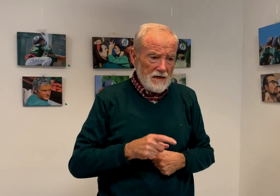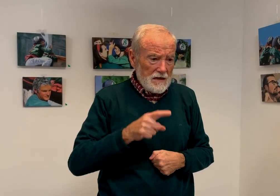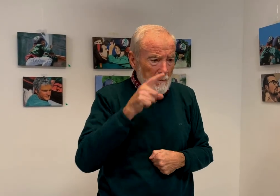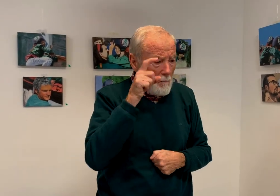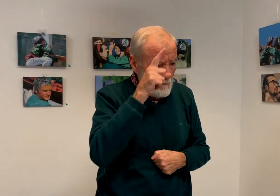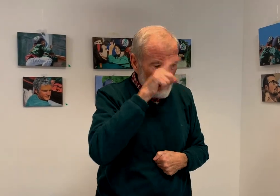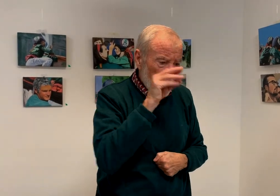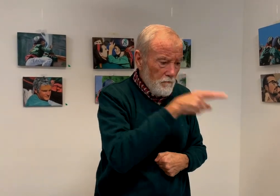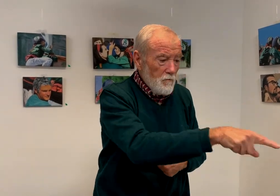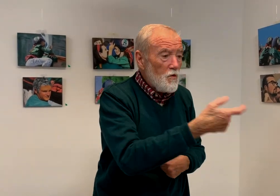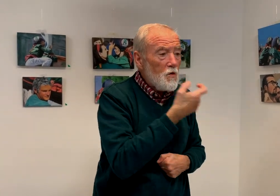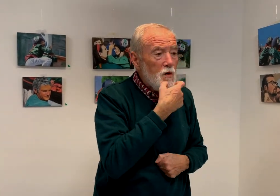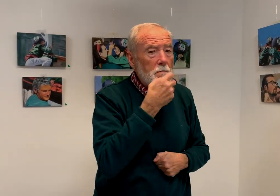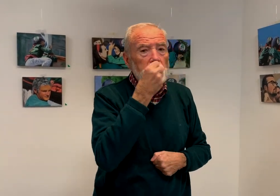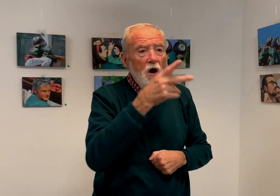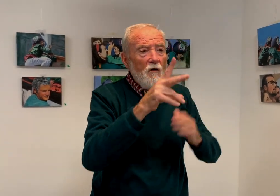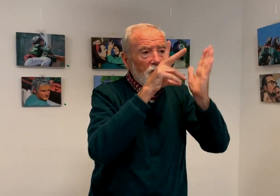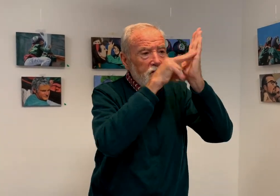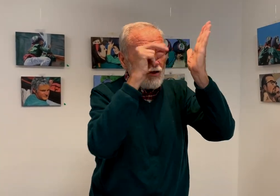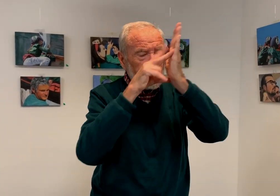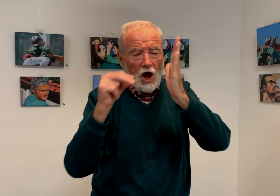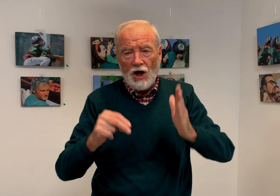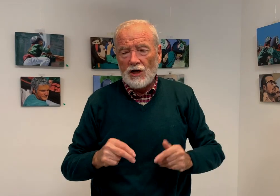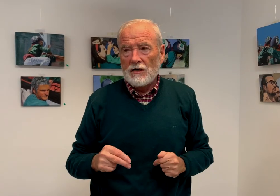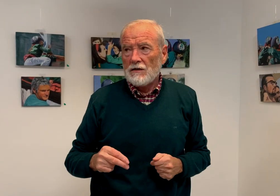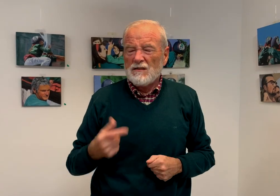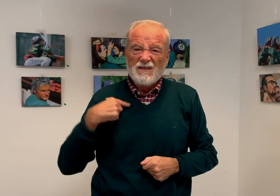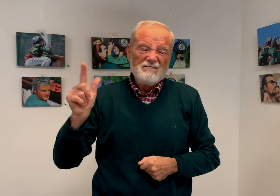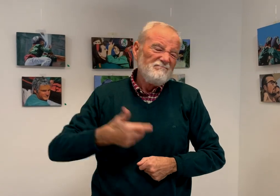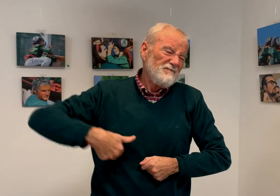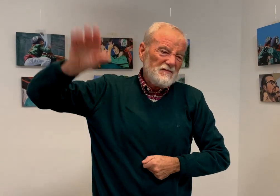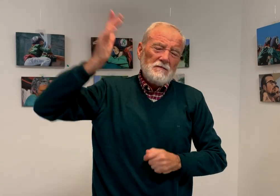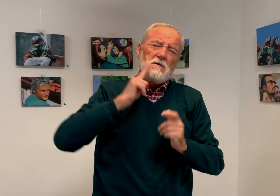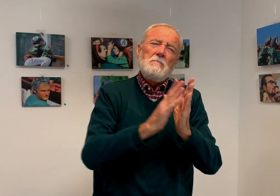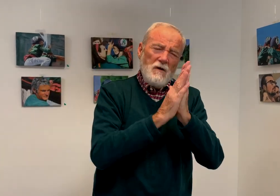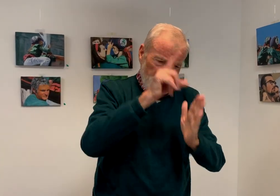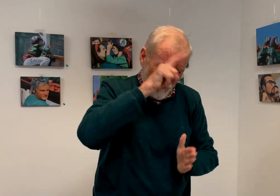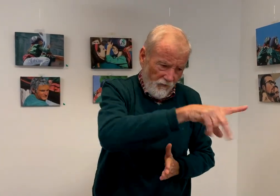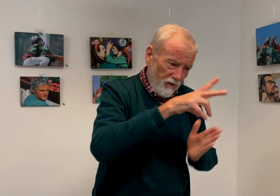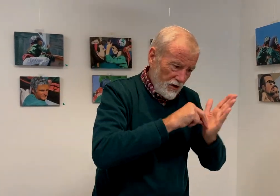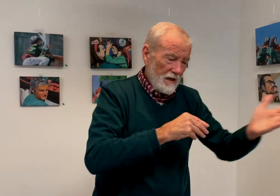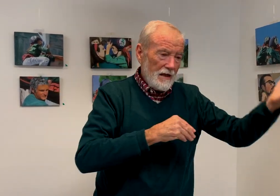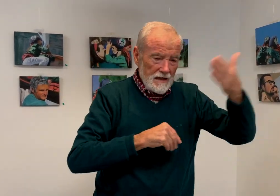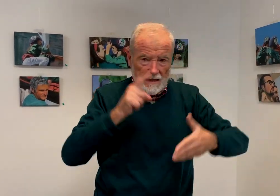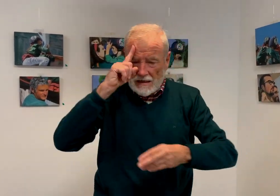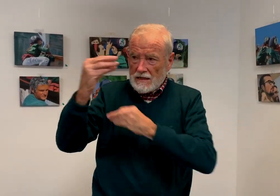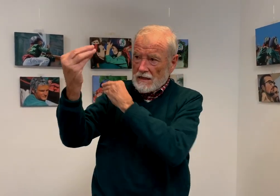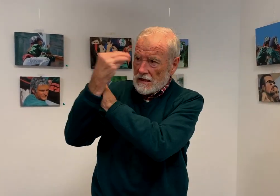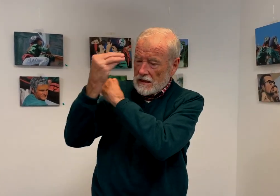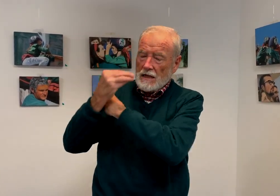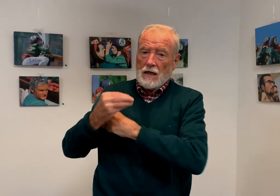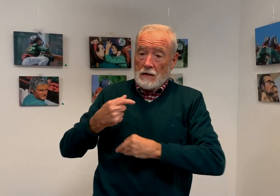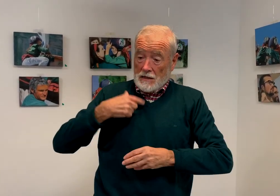El profesor me dijo que era mejor que dibujara fotos, me negué, me pidió que trajera una y lo hice, me enseñó cómo hacerlo.